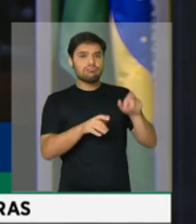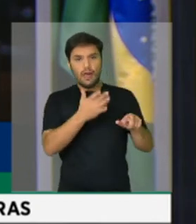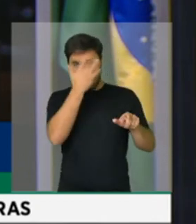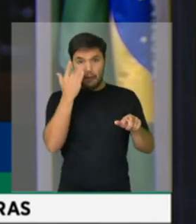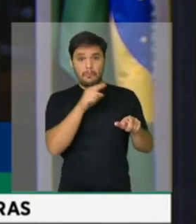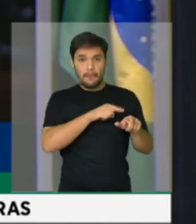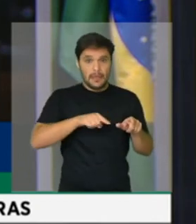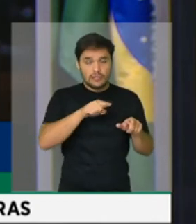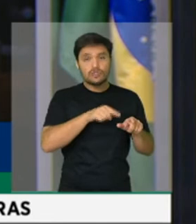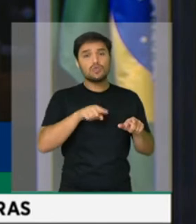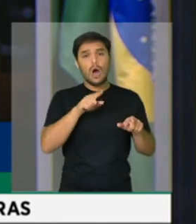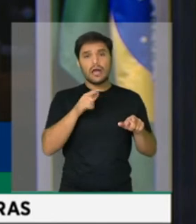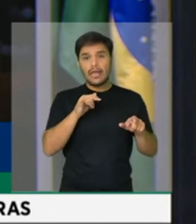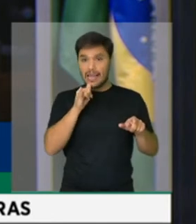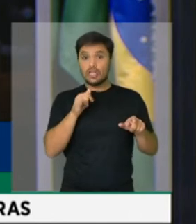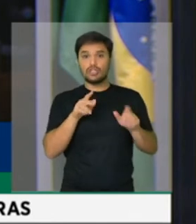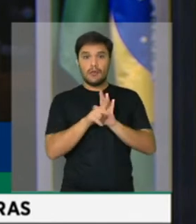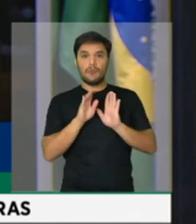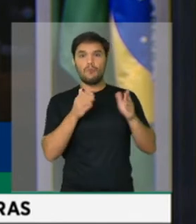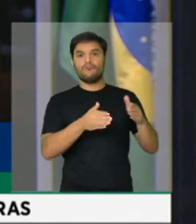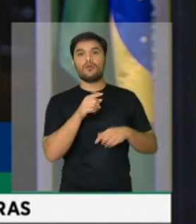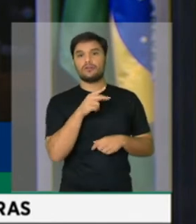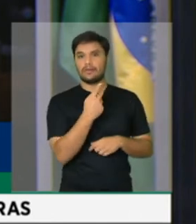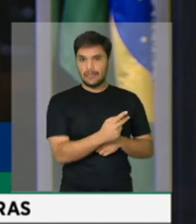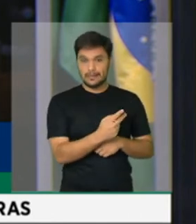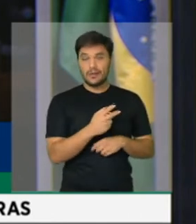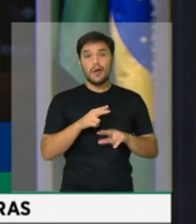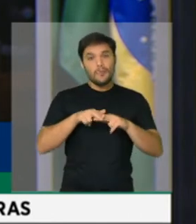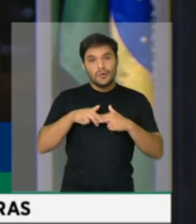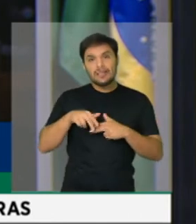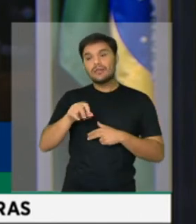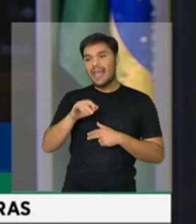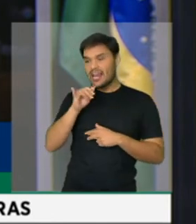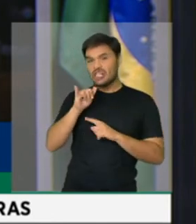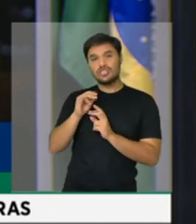TRATAREM DE CONTRATOS COTS ADOS E CELEBRADOS COM INTUITO